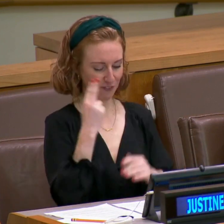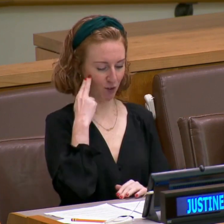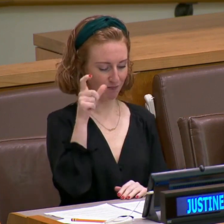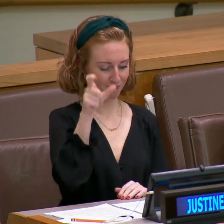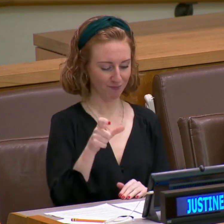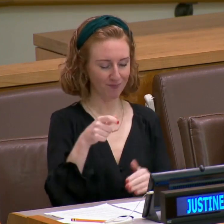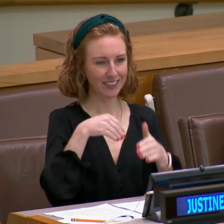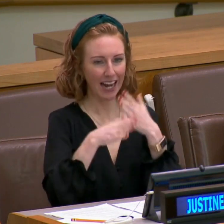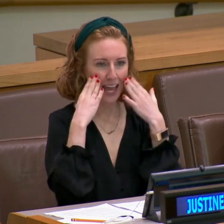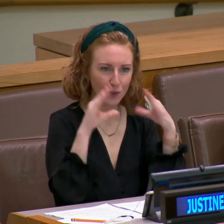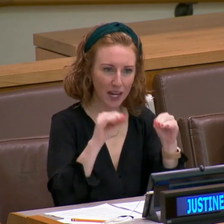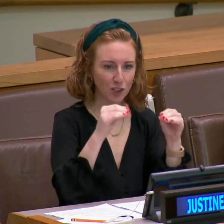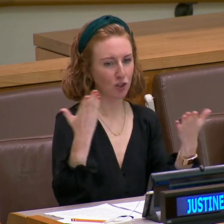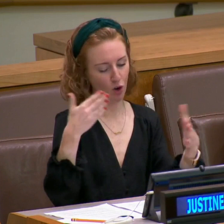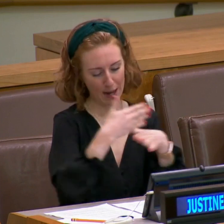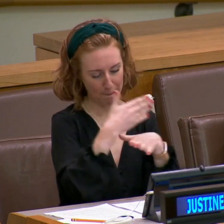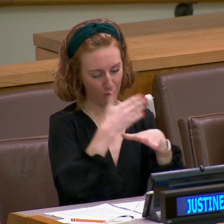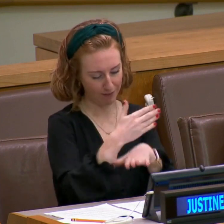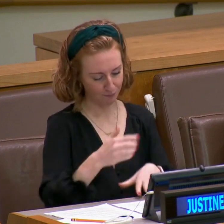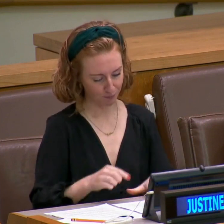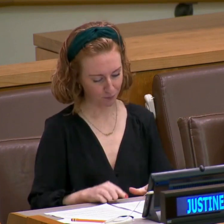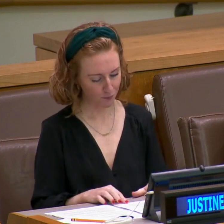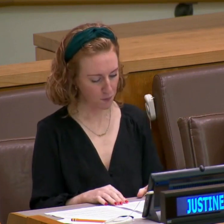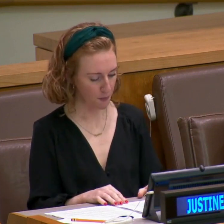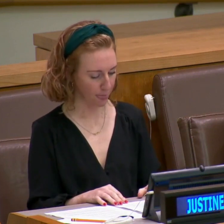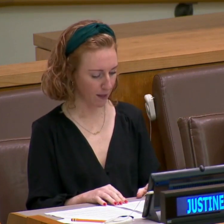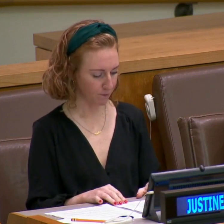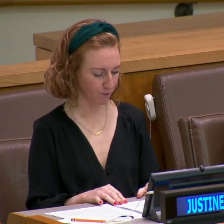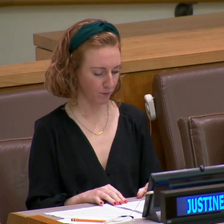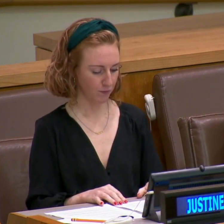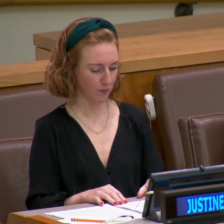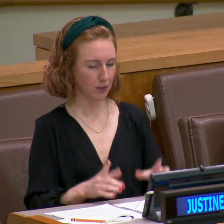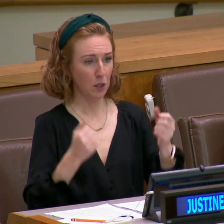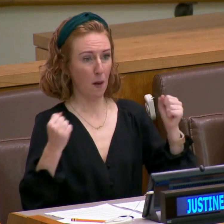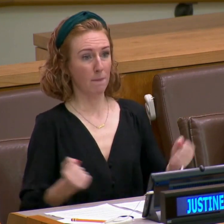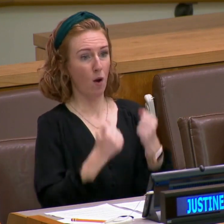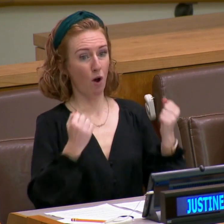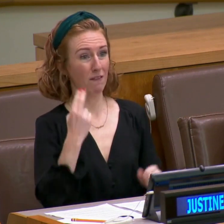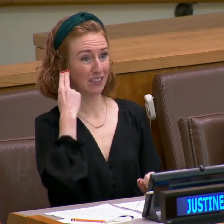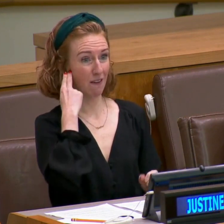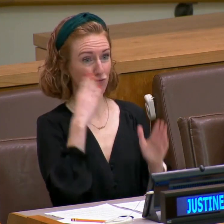a la información para las personas sordas tanto en la educación como en el empleo.